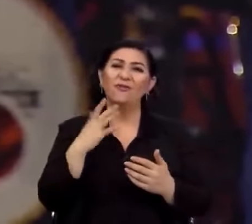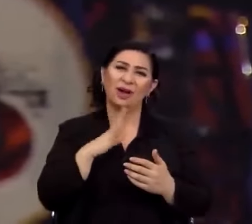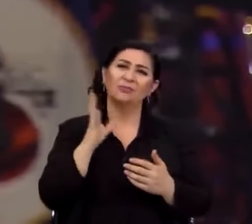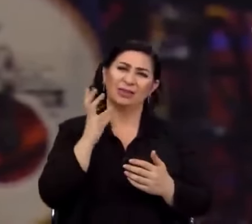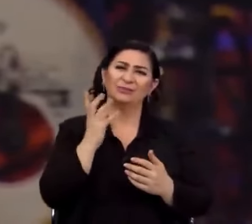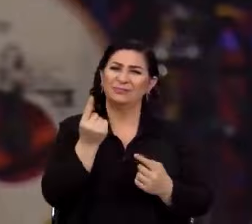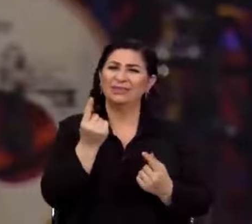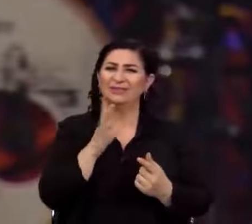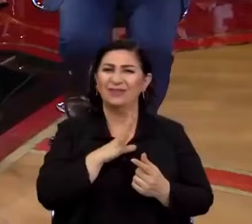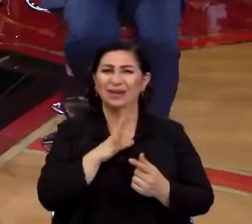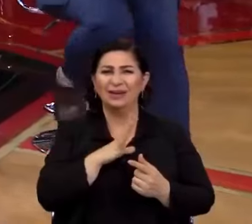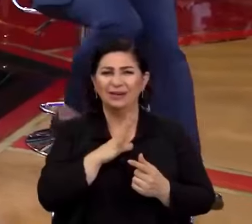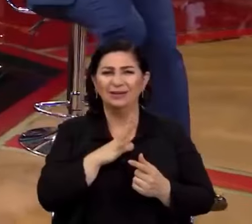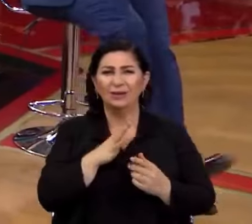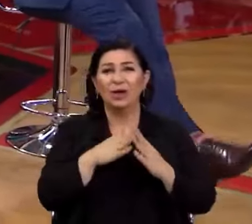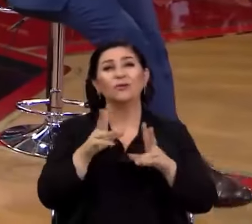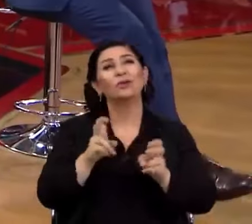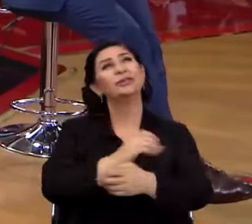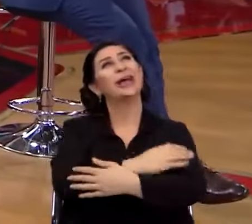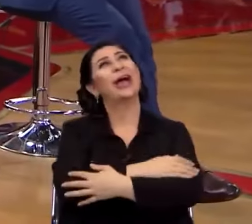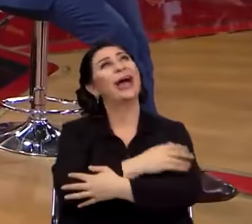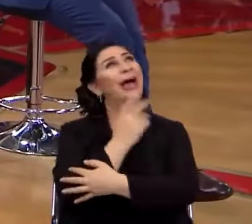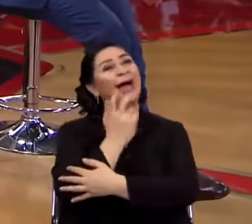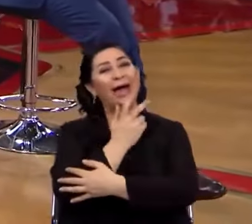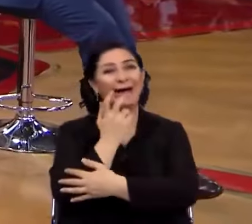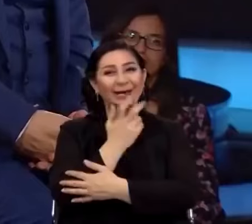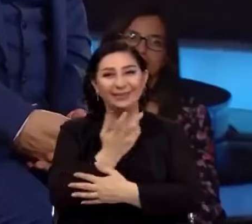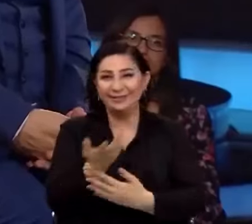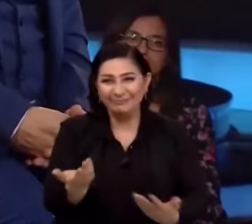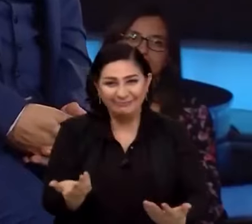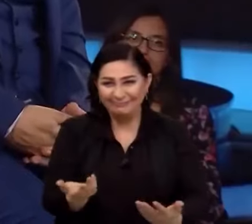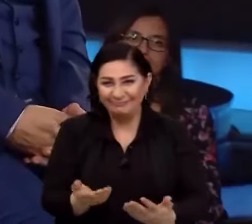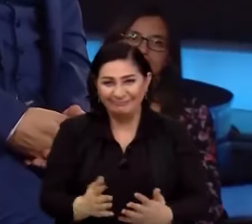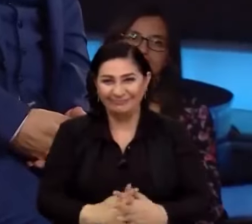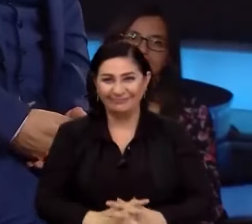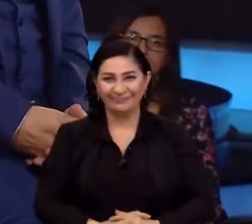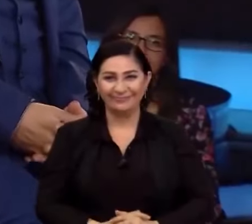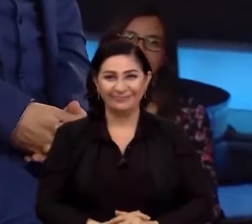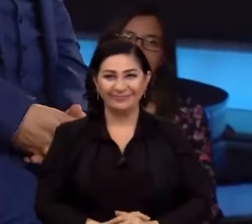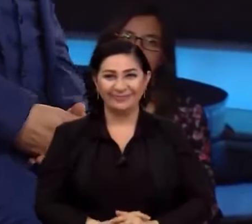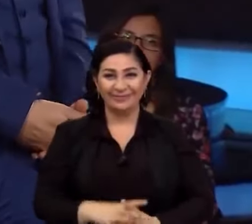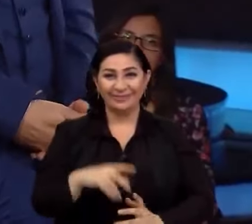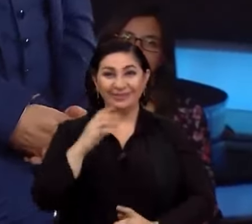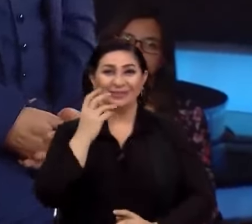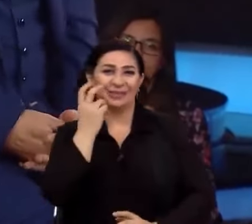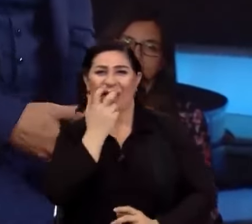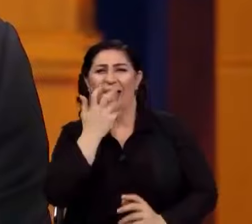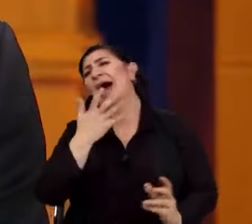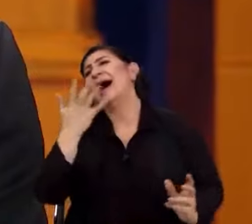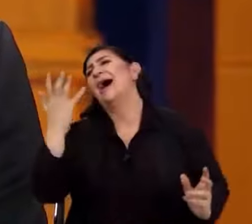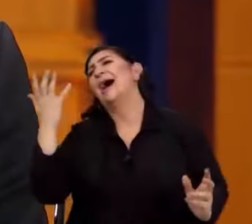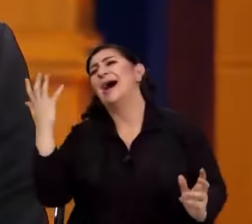rean Var mı sende bu evde oturuyorsun yalnız başına